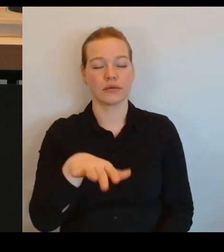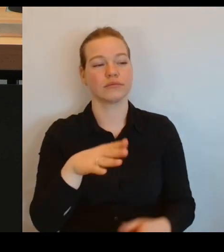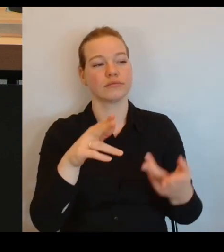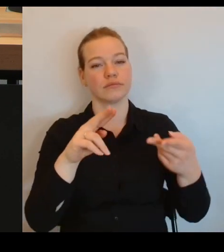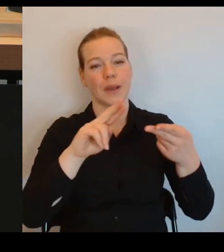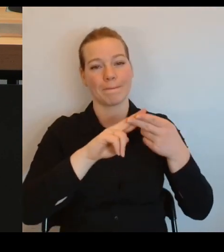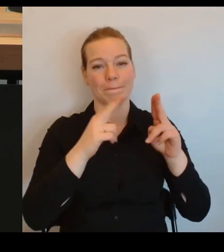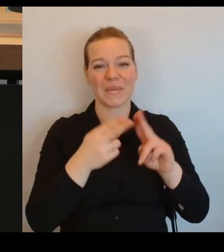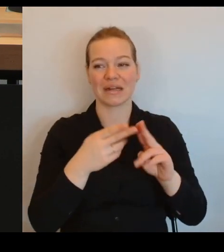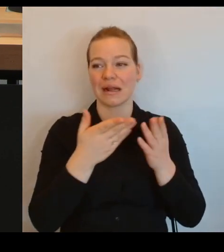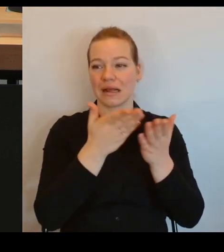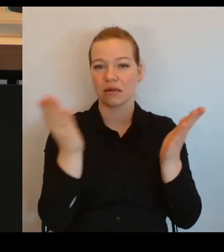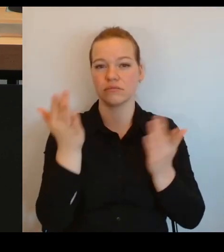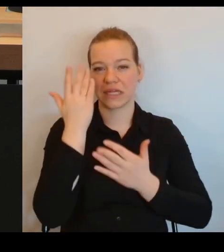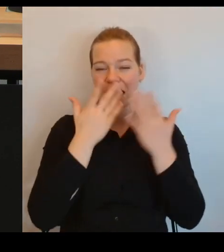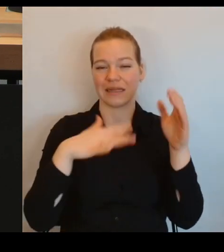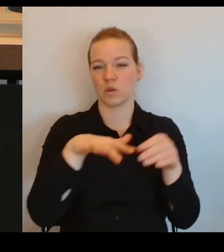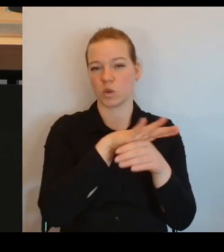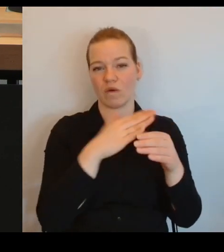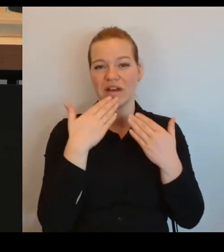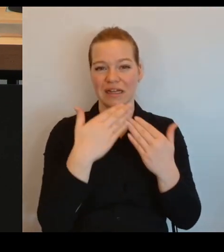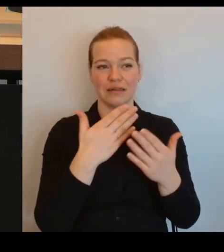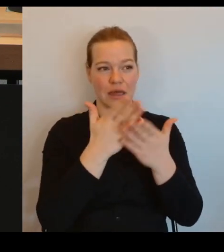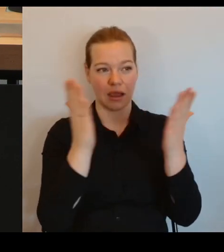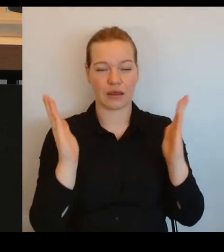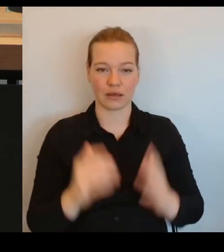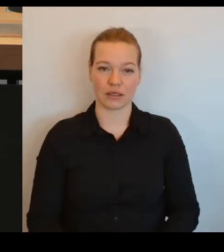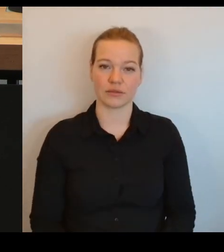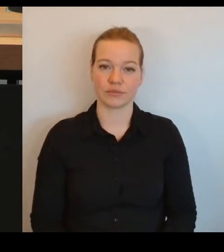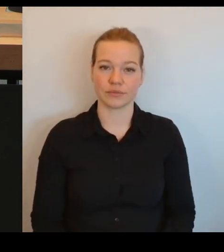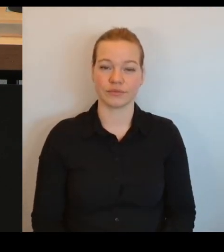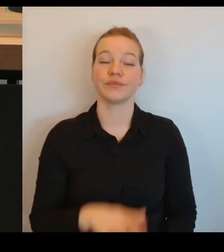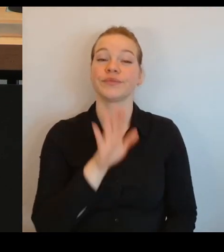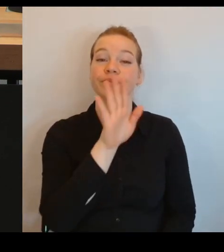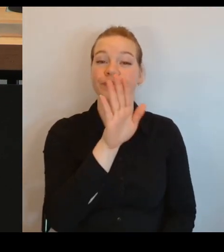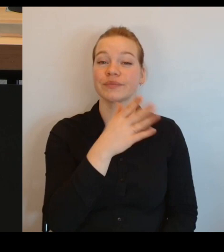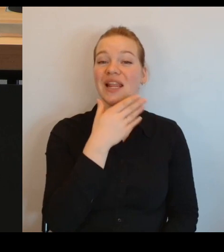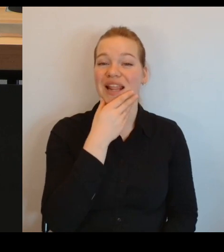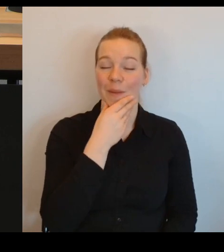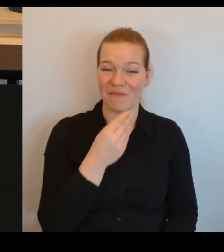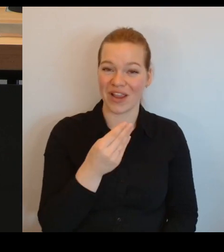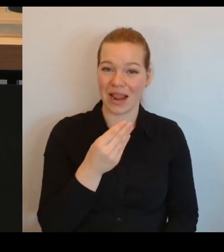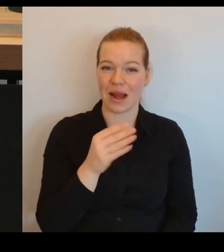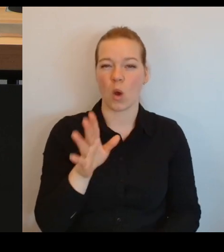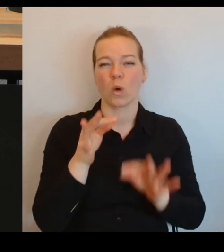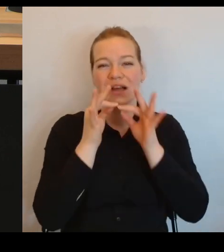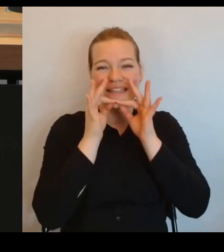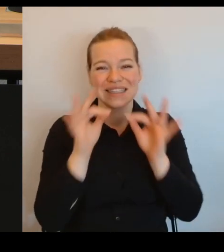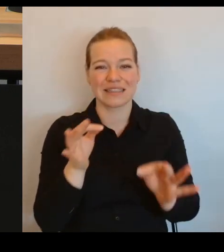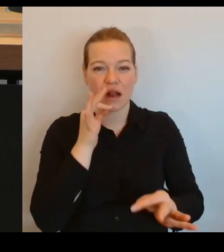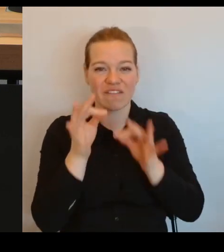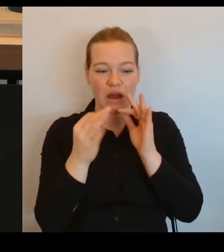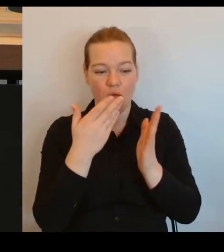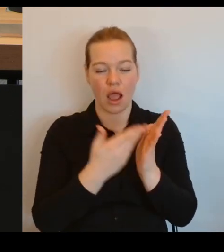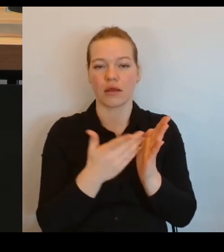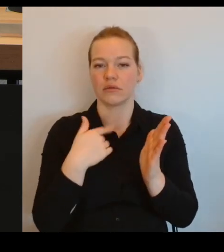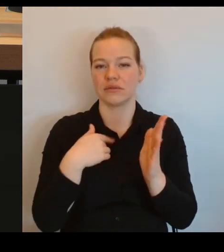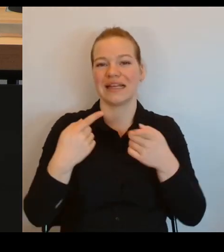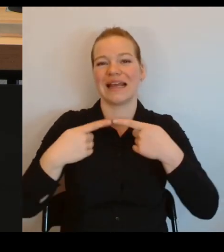Empfehlungen auch in den Detailfragen in die entsprechenden Gremien tragen und freuen uns auf die dortige intensive Diskussion. Ich danke Ihnen!